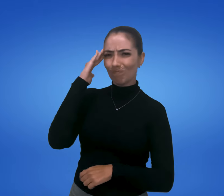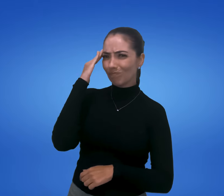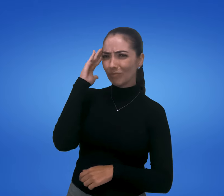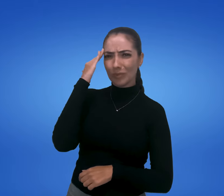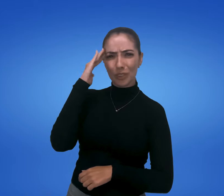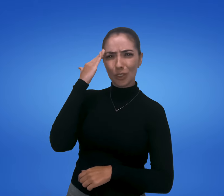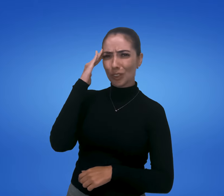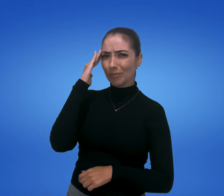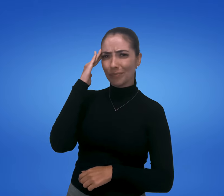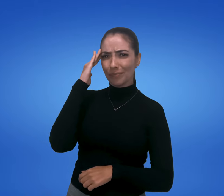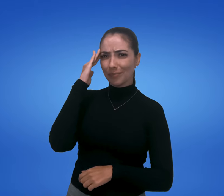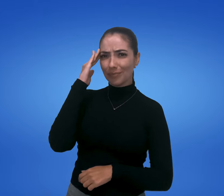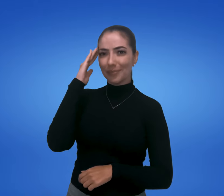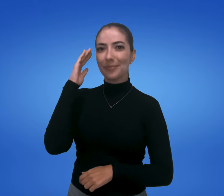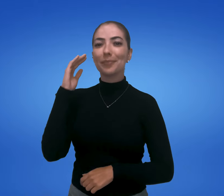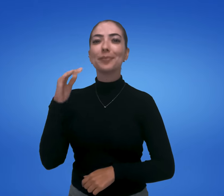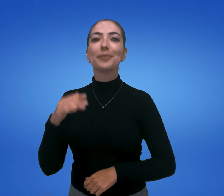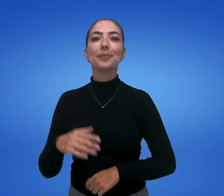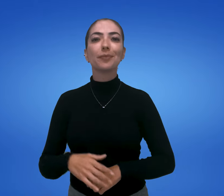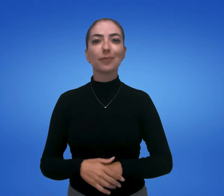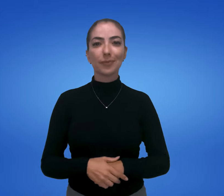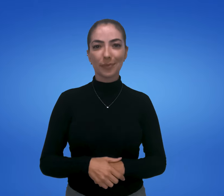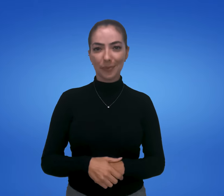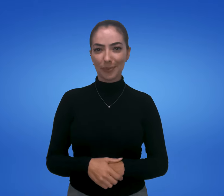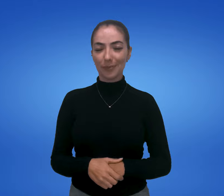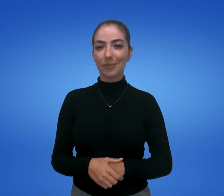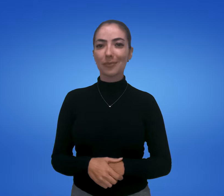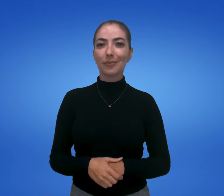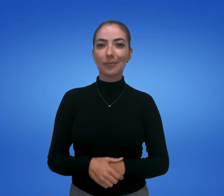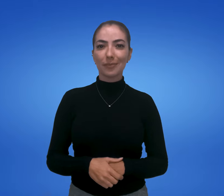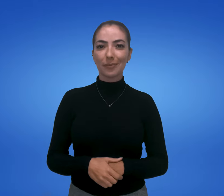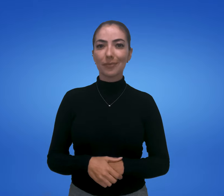"não entender"